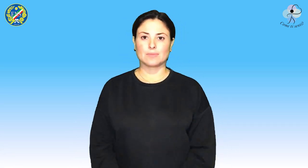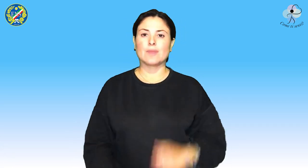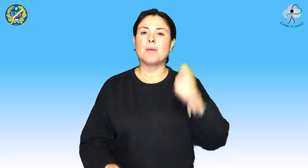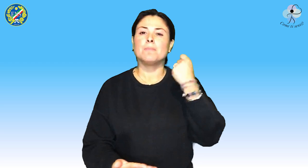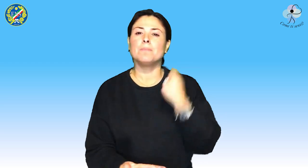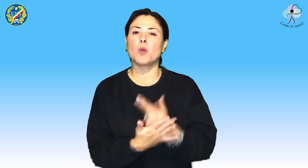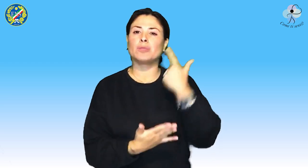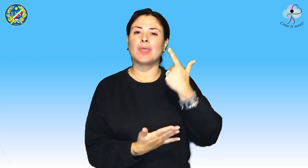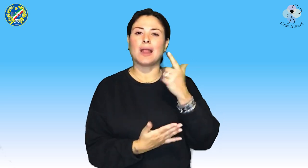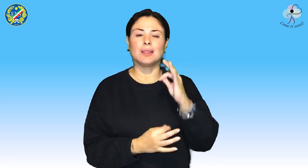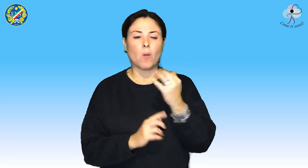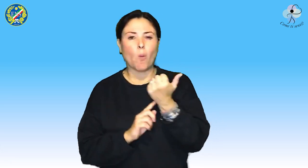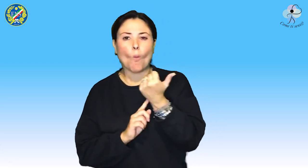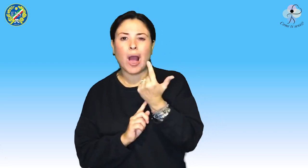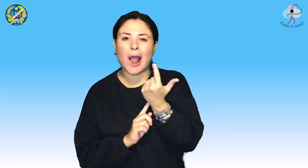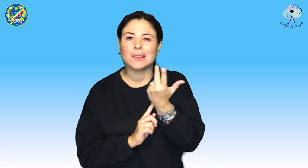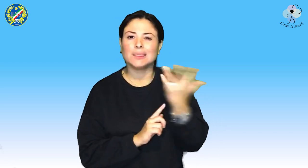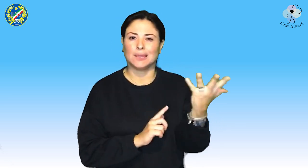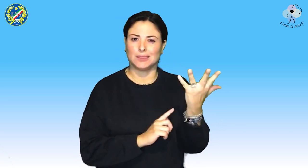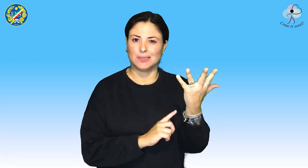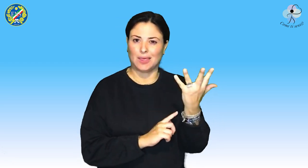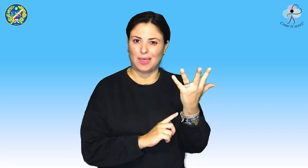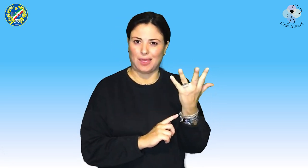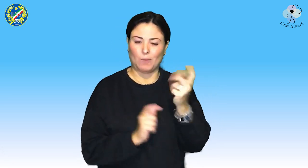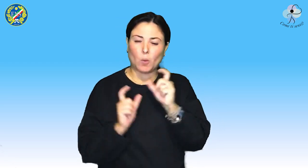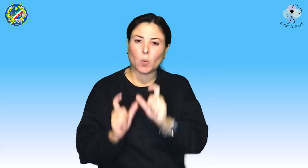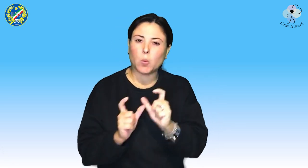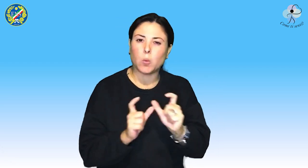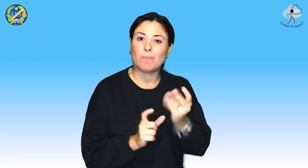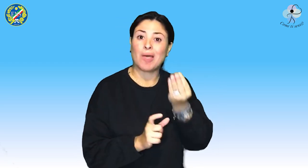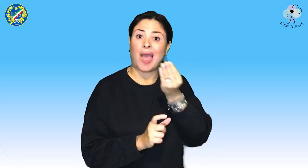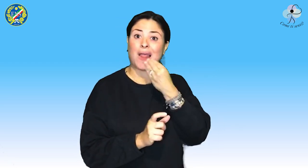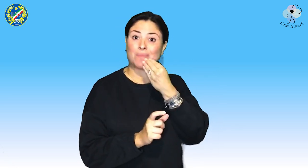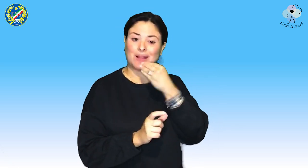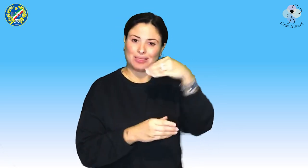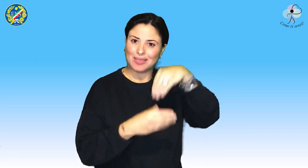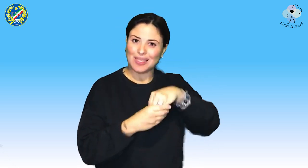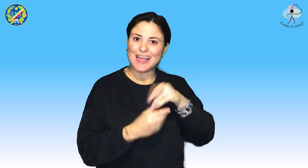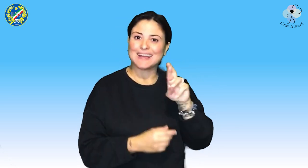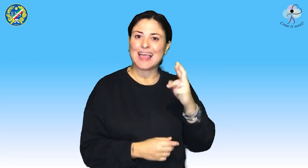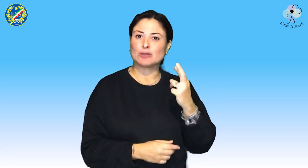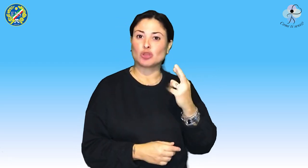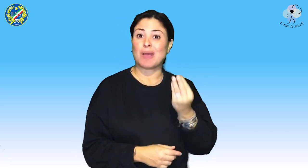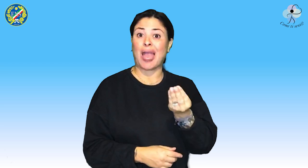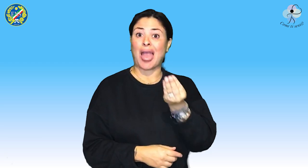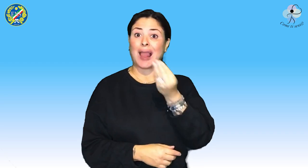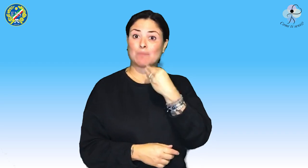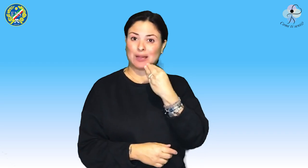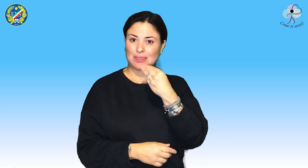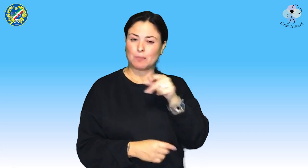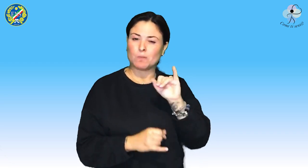In contrasto con la idea diffusa che è importante la quantità dei singoli nutrienti di un regime alimentare